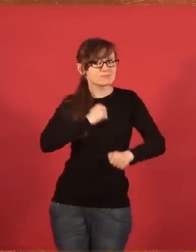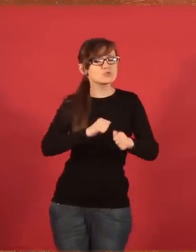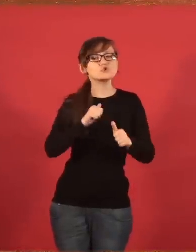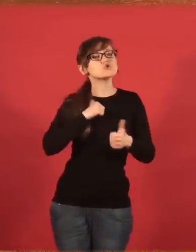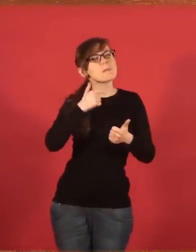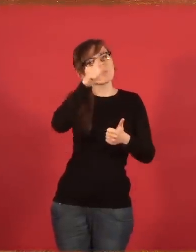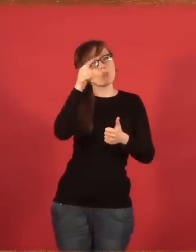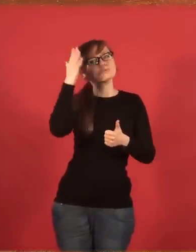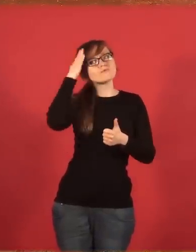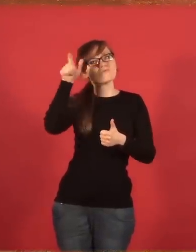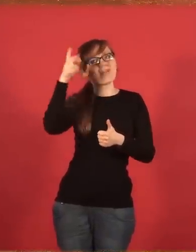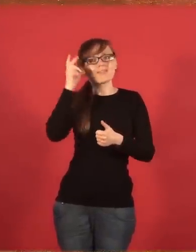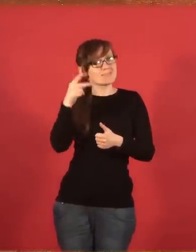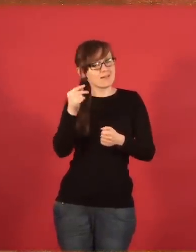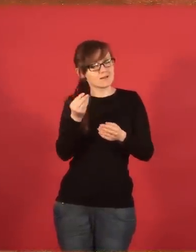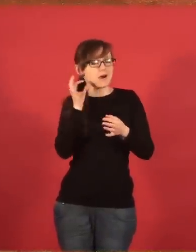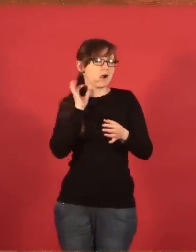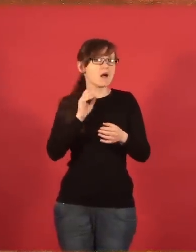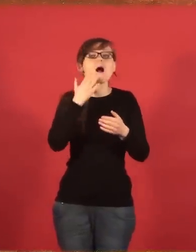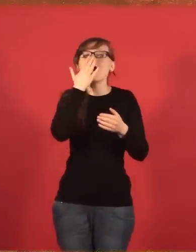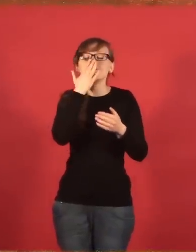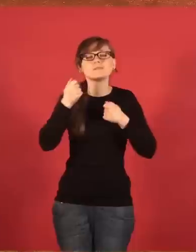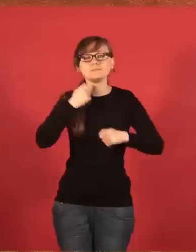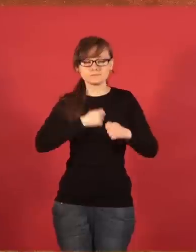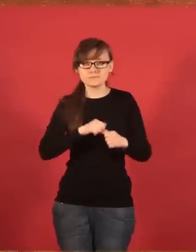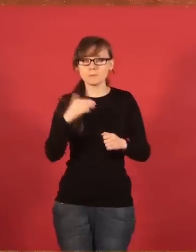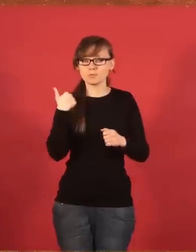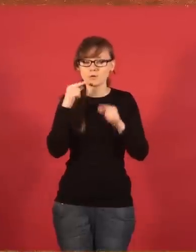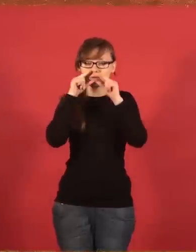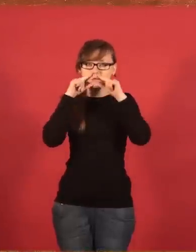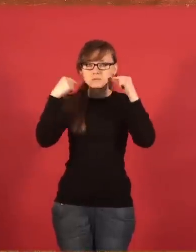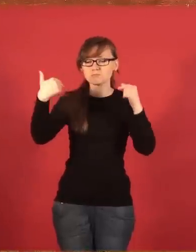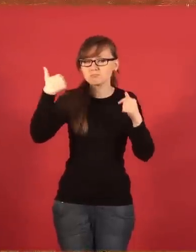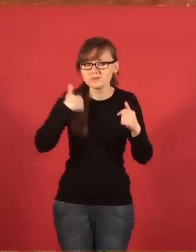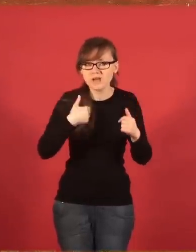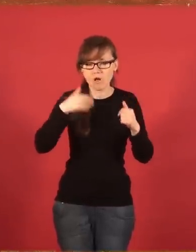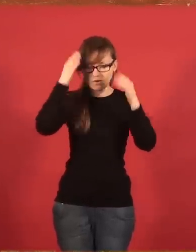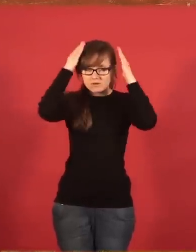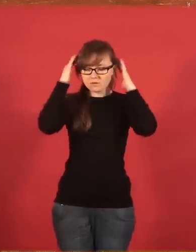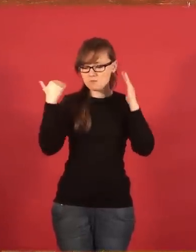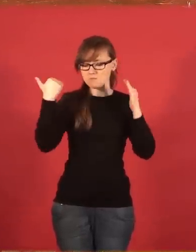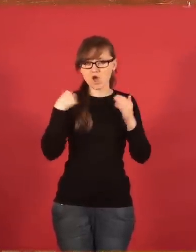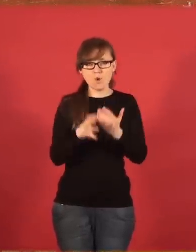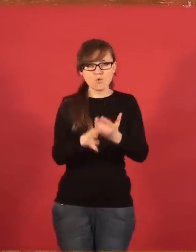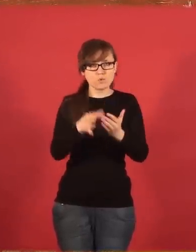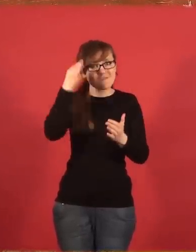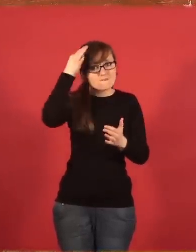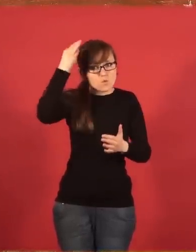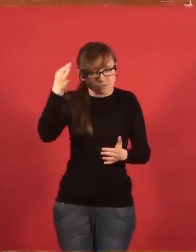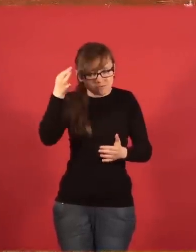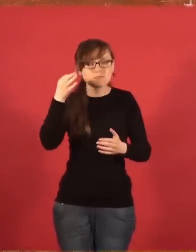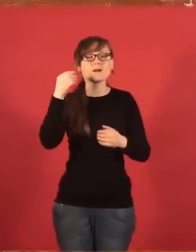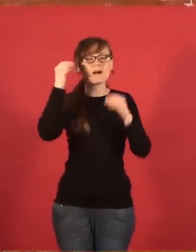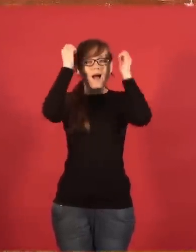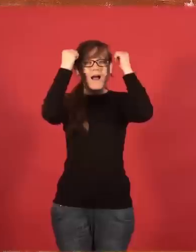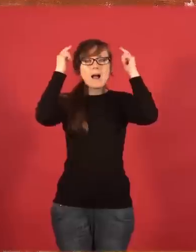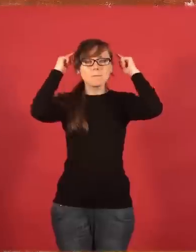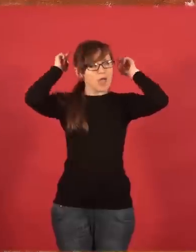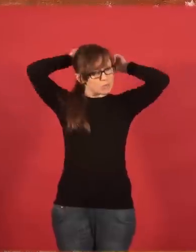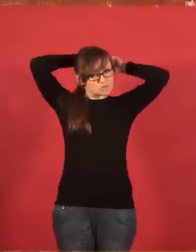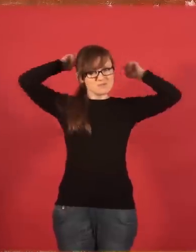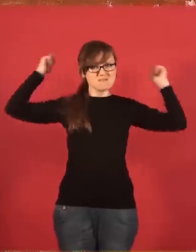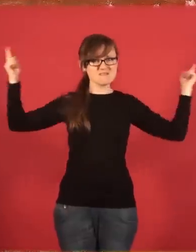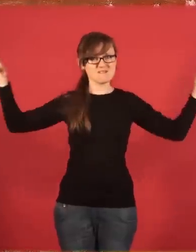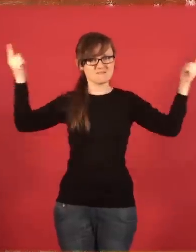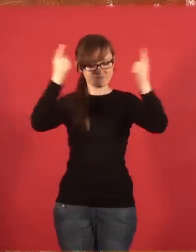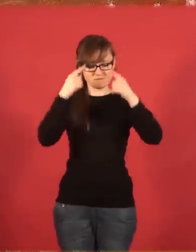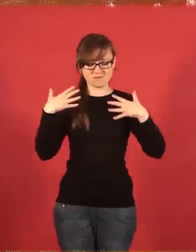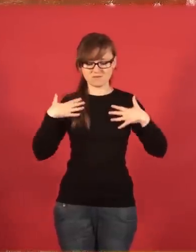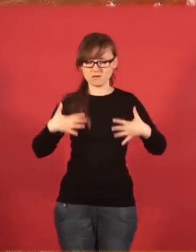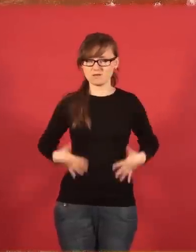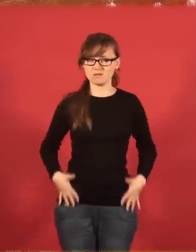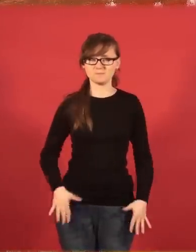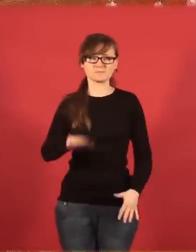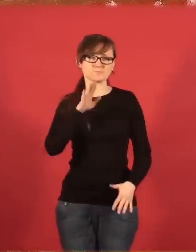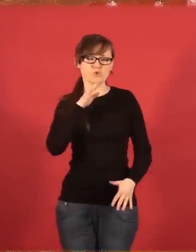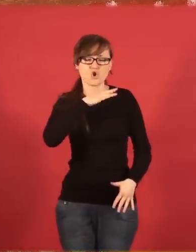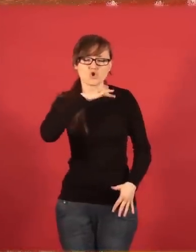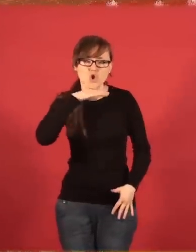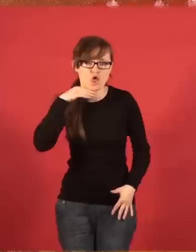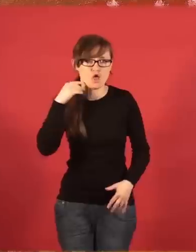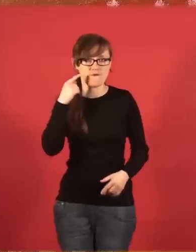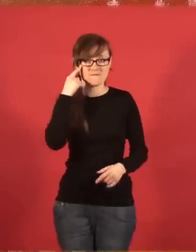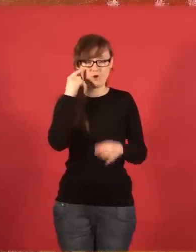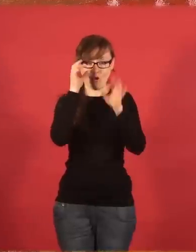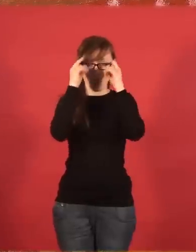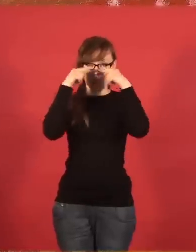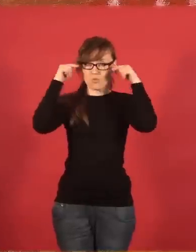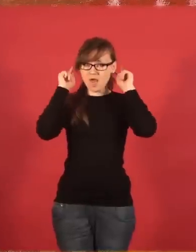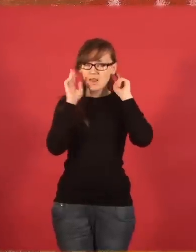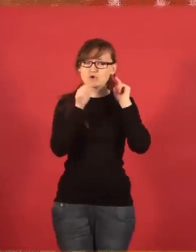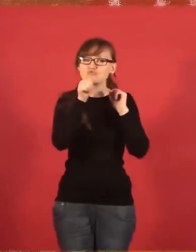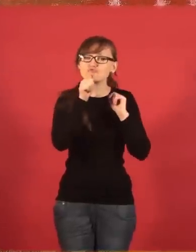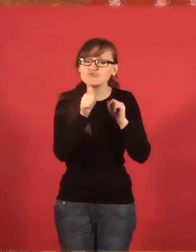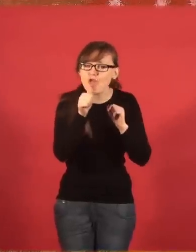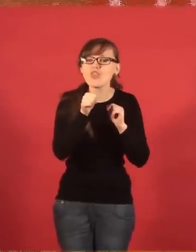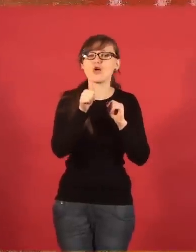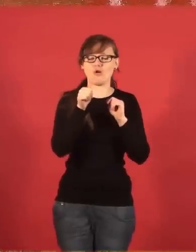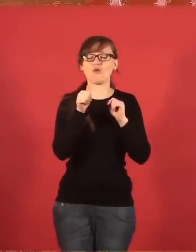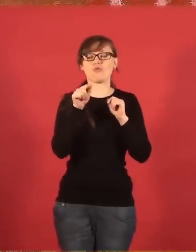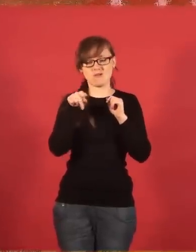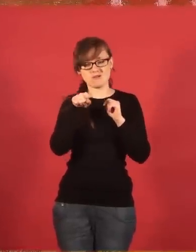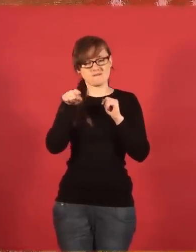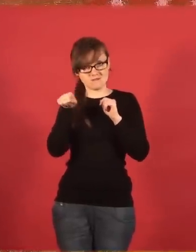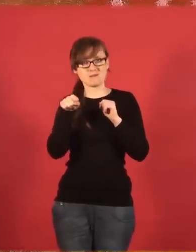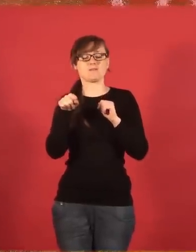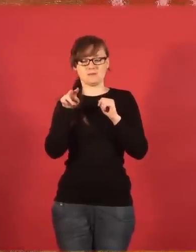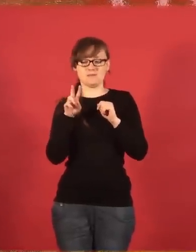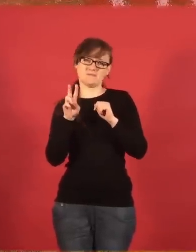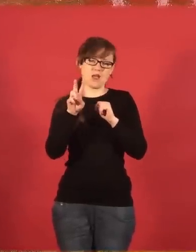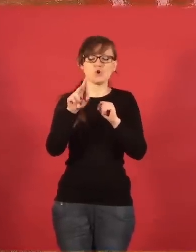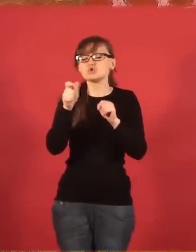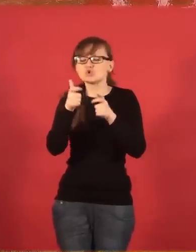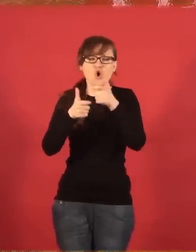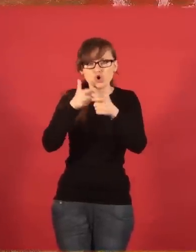Indianin miał białe, krzaczaste wąsy, długie białe włosy, które wystawały spod sombrero, nosił zielone okulary, miał na sobie kolorową pelerynę, taką jaką noszą Meksykanie.